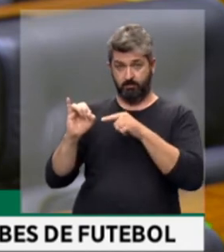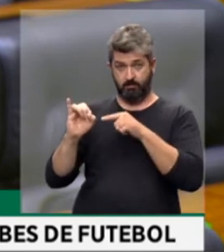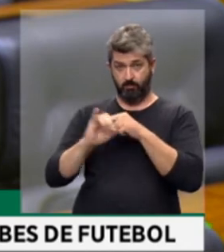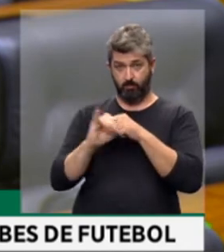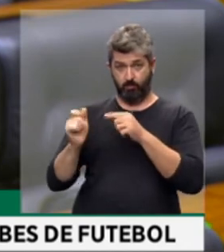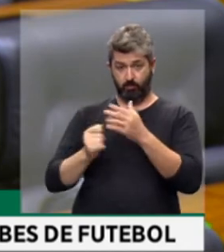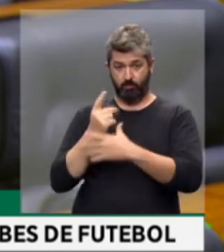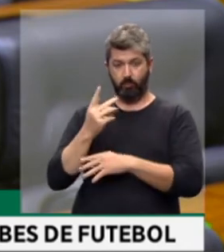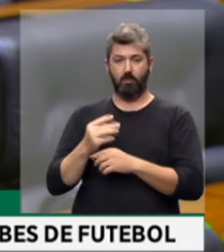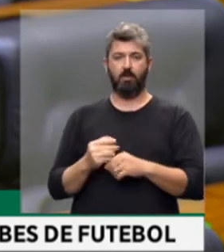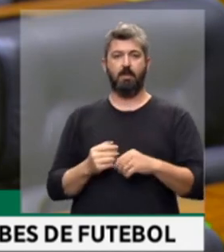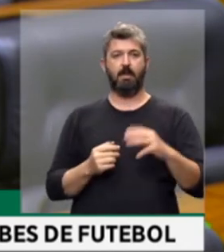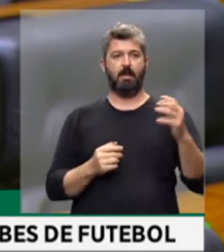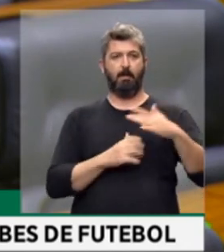QUE FOI A QUESTÃO DA AQUISIÇÃO DA EMPRESA OI, NÉ